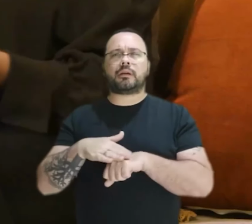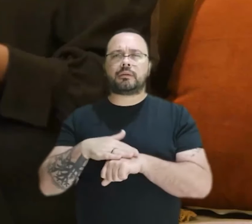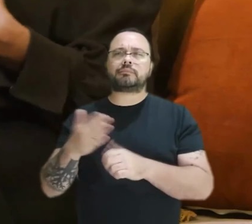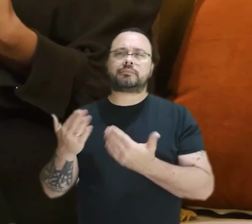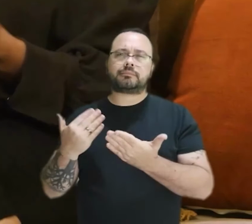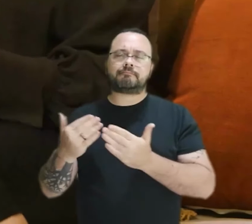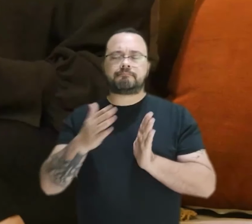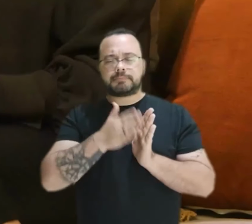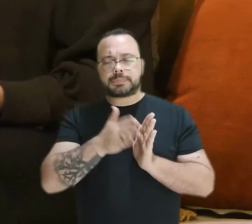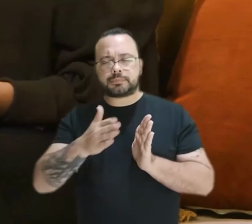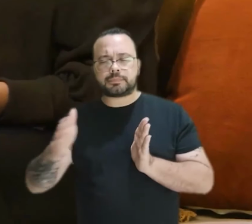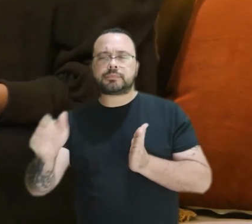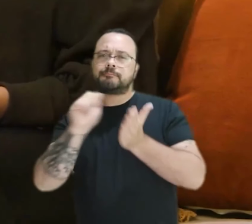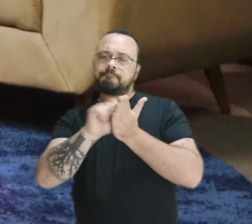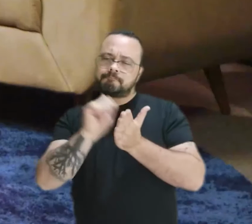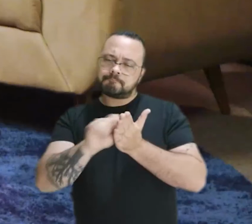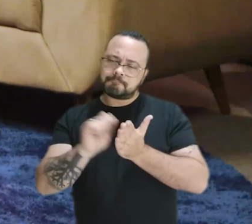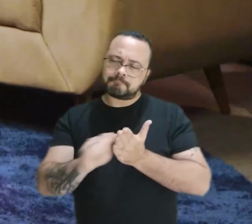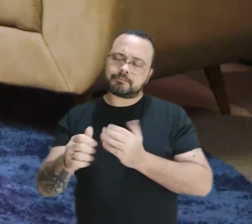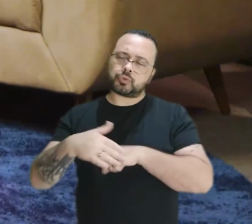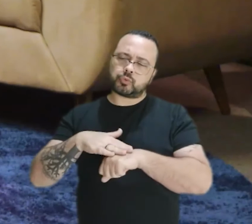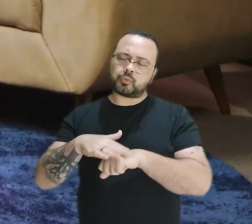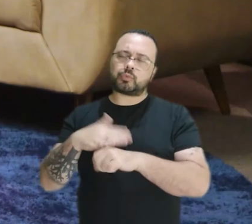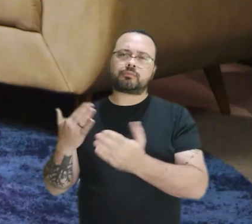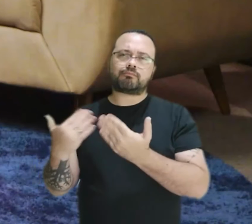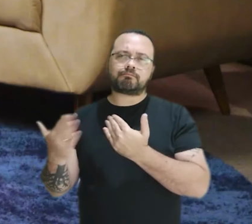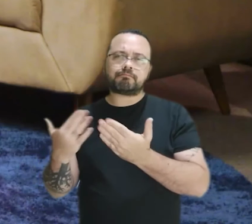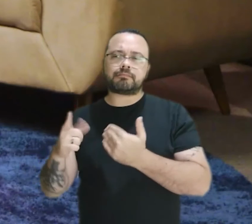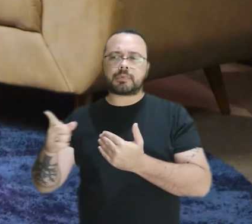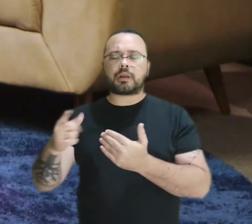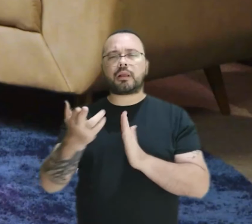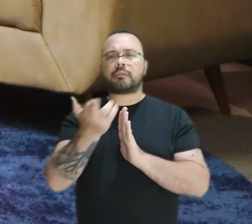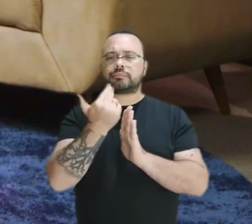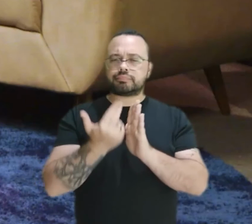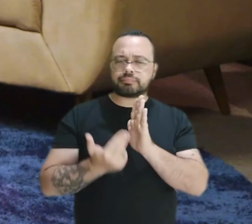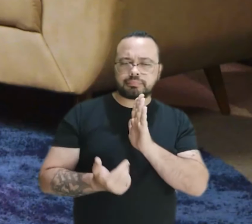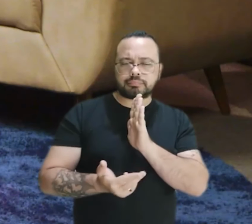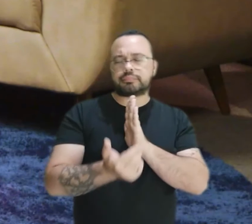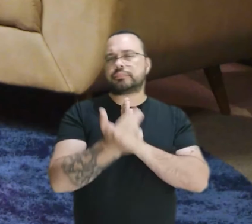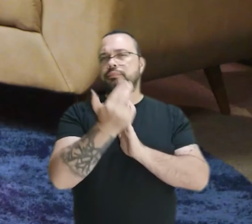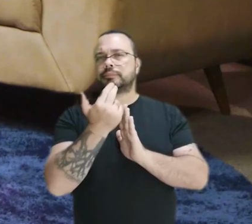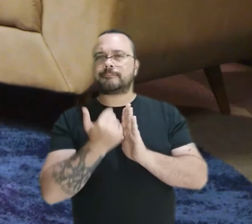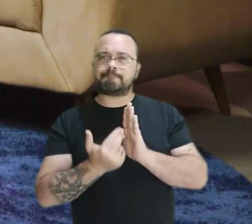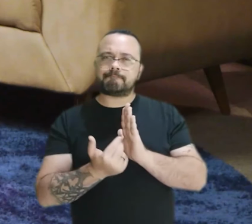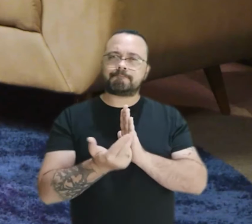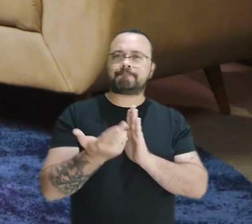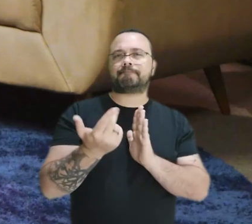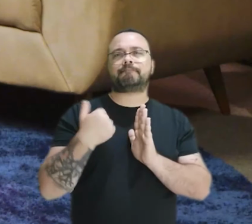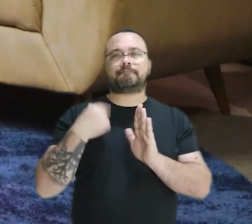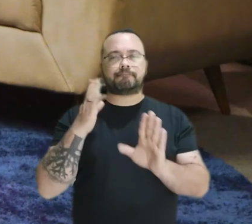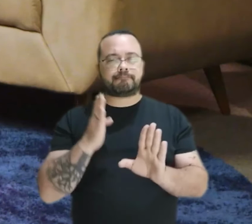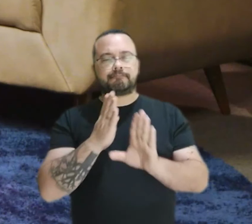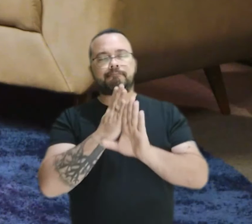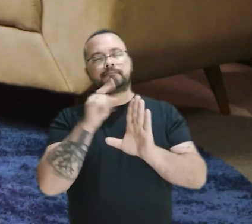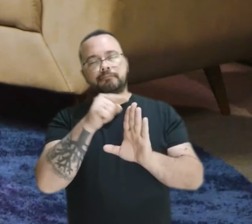durante o meu processo de escrita, e ela foi... desenhando, e enfim, e aí, a gente chegou nesse...